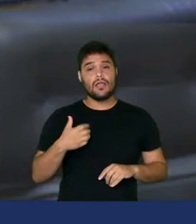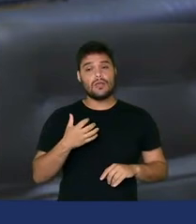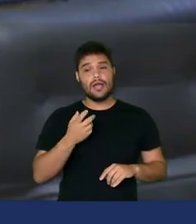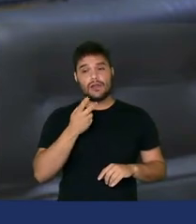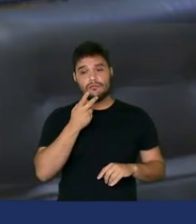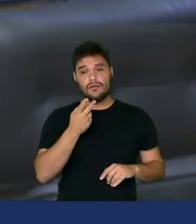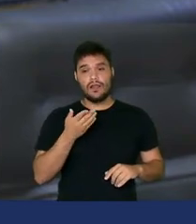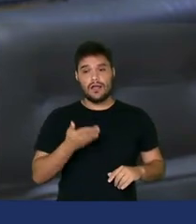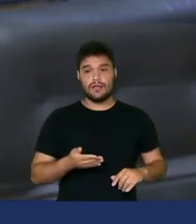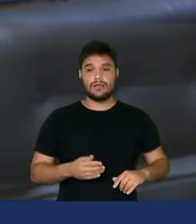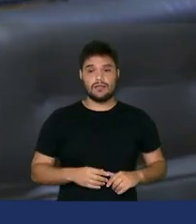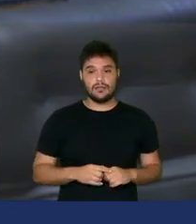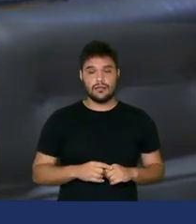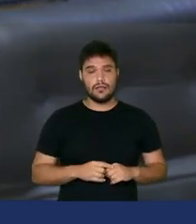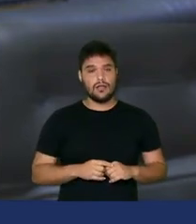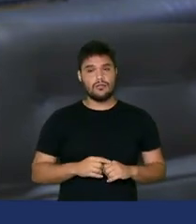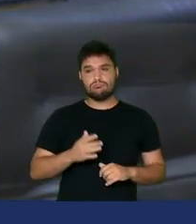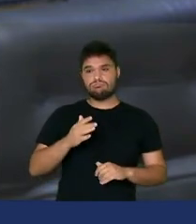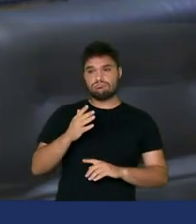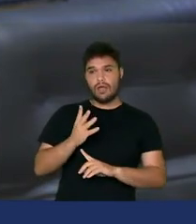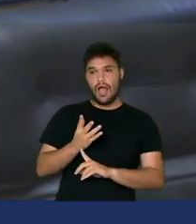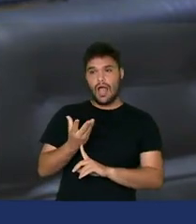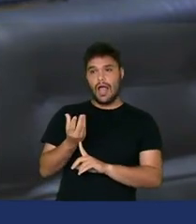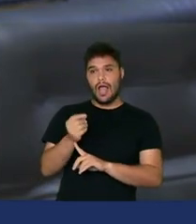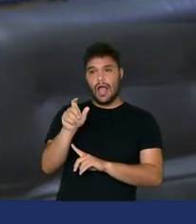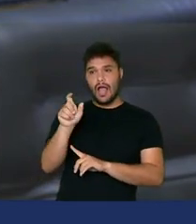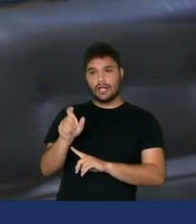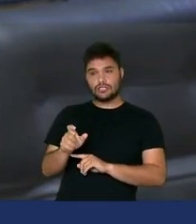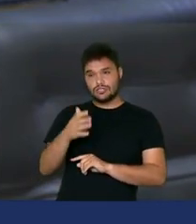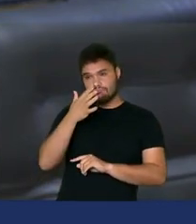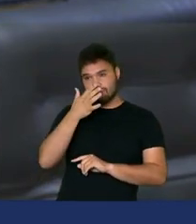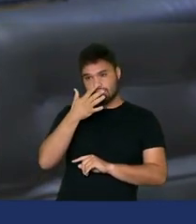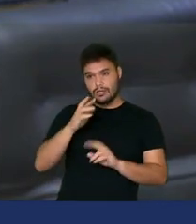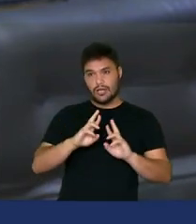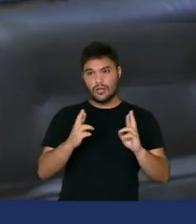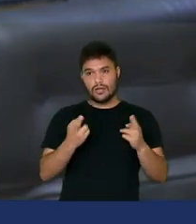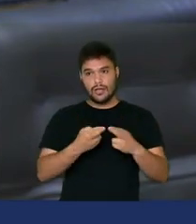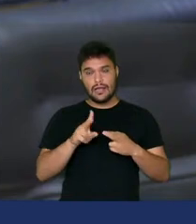RÁPIDO AQUI, JÁ QUE TEM ESSE TEMA? PRESIDENTE, QUERO FALAR AQUI DE UM ARTISTA QUE ESTÁ ACOMPANHANDO ESSA SESSÃO QUE